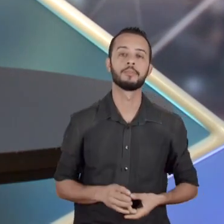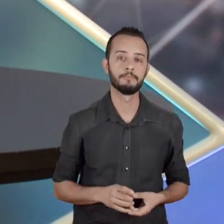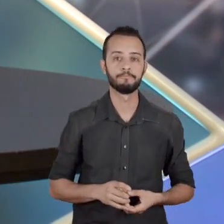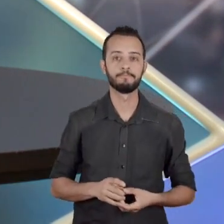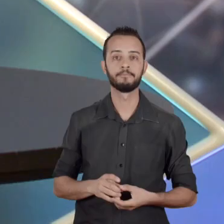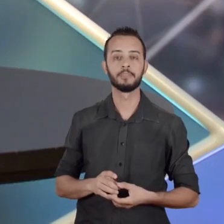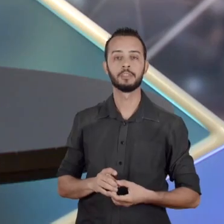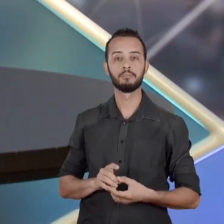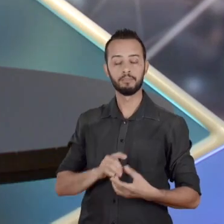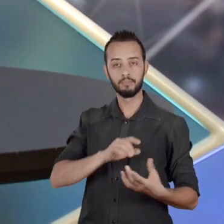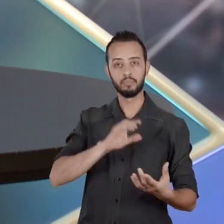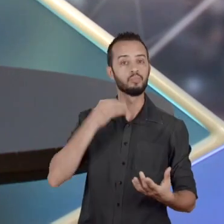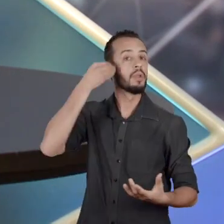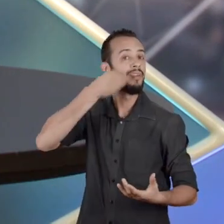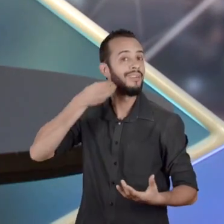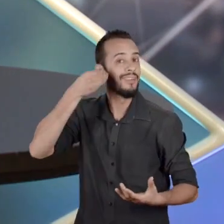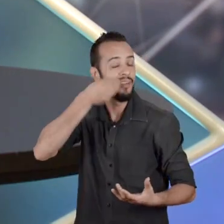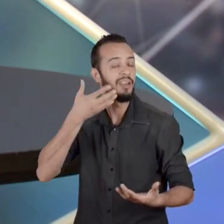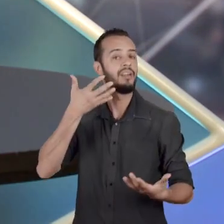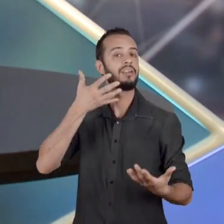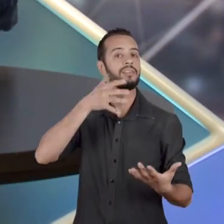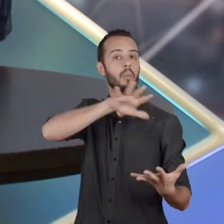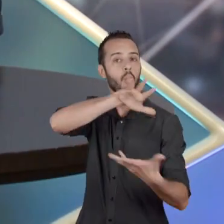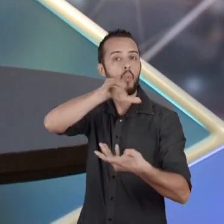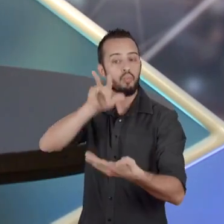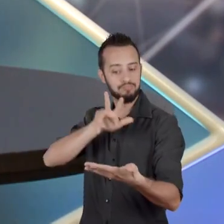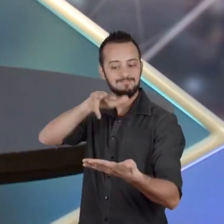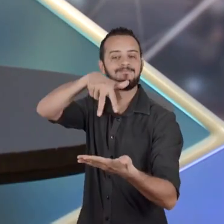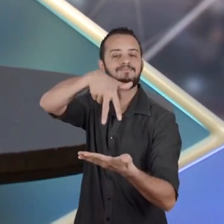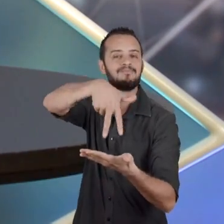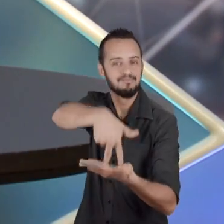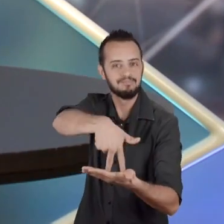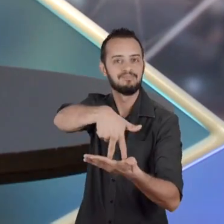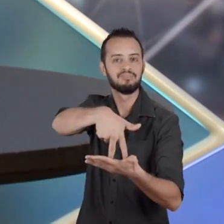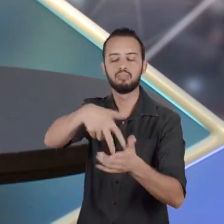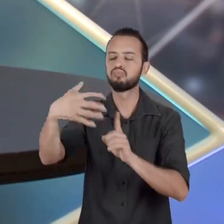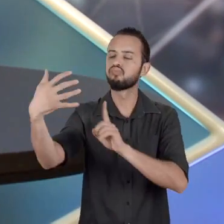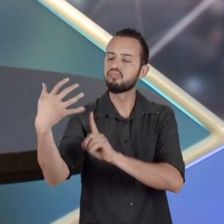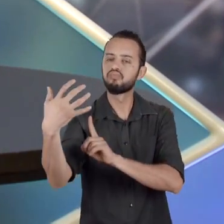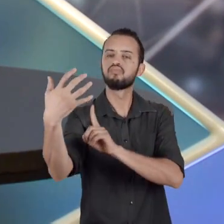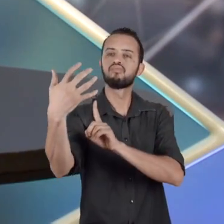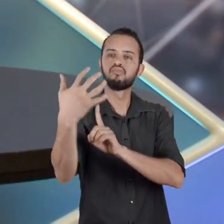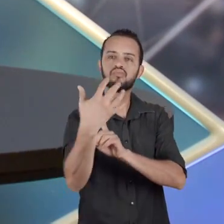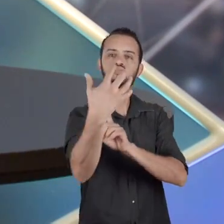a maneira como nós lidamos com a experiência de sermos no mundo